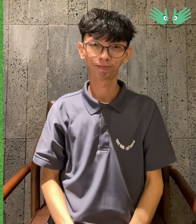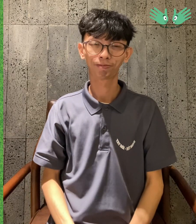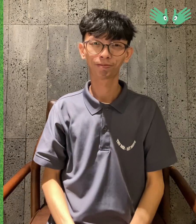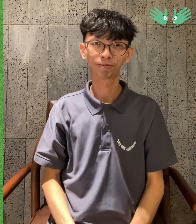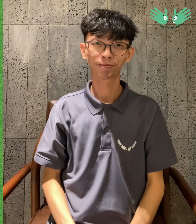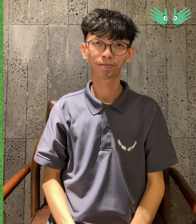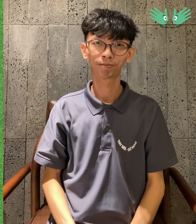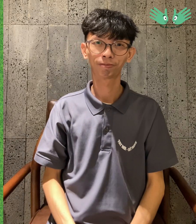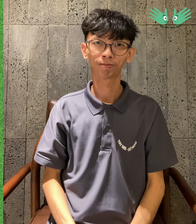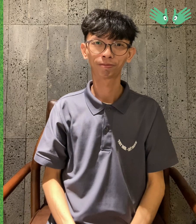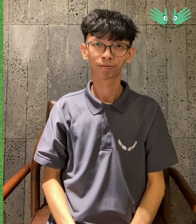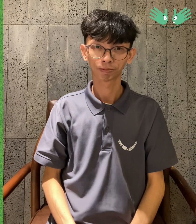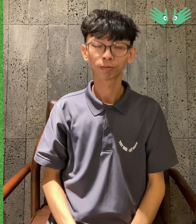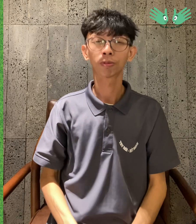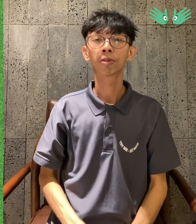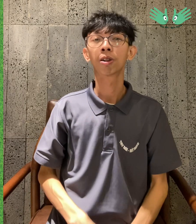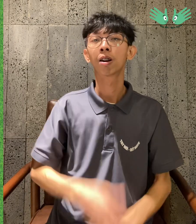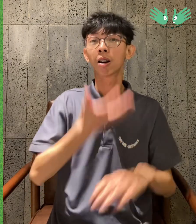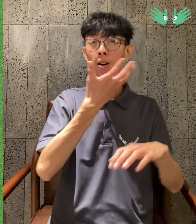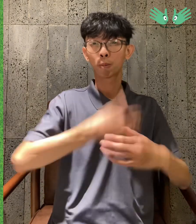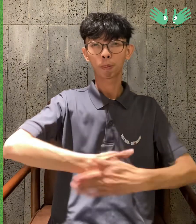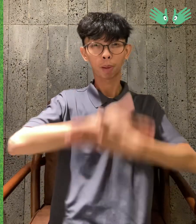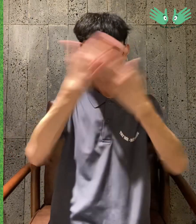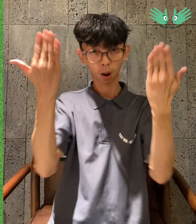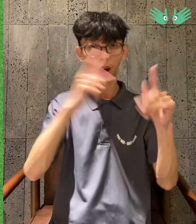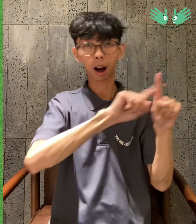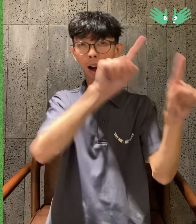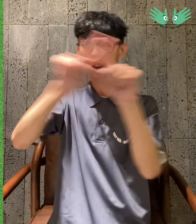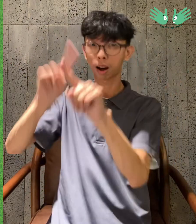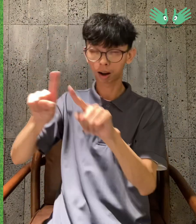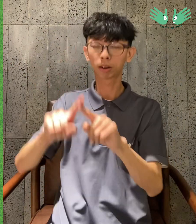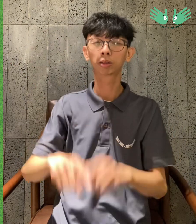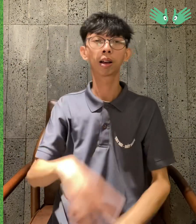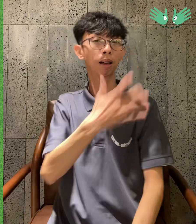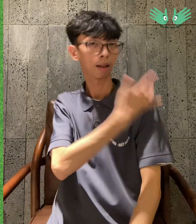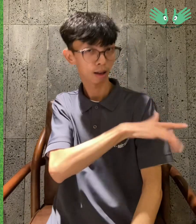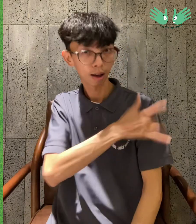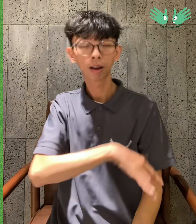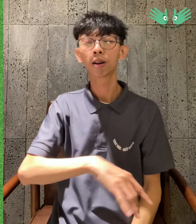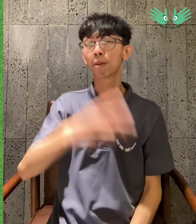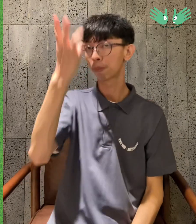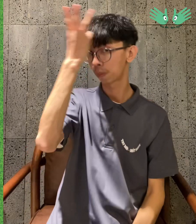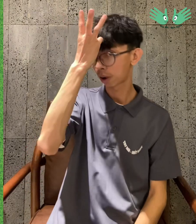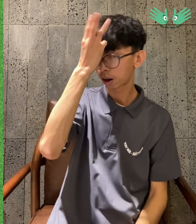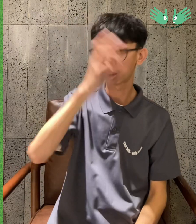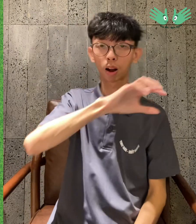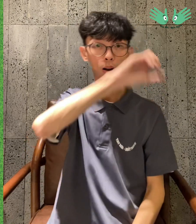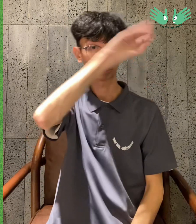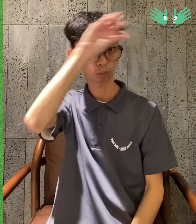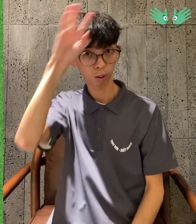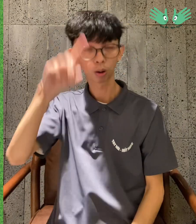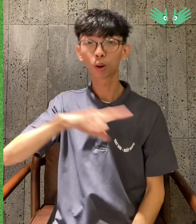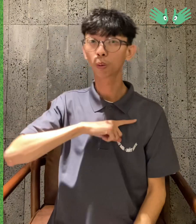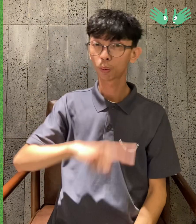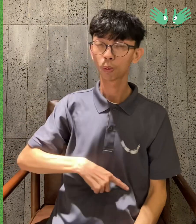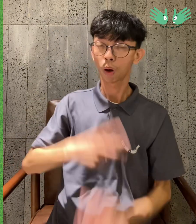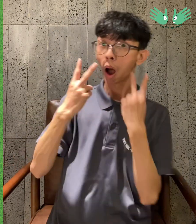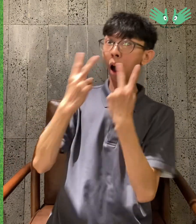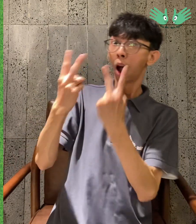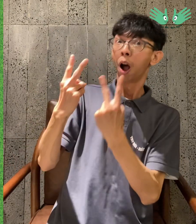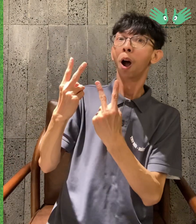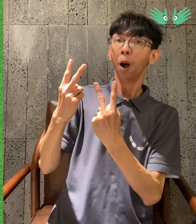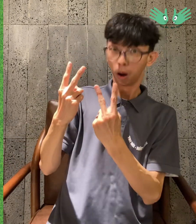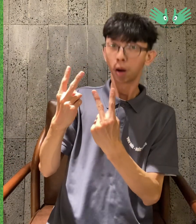Nhiều báo chí như Thái Lan, Malaysia, Indonesia, Trung Quốc...